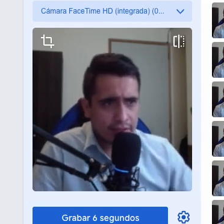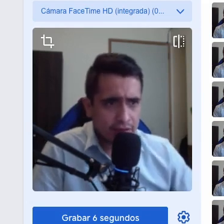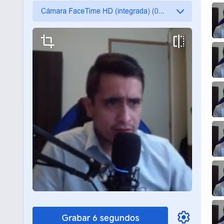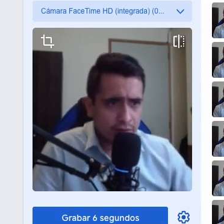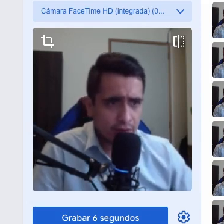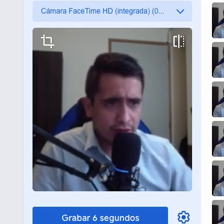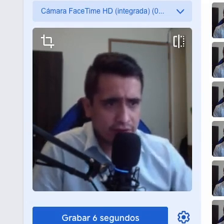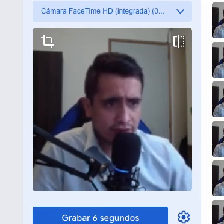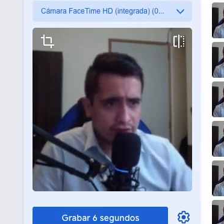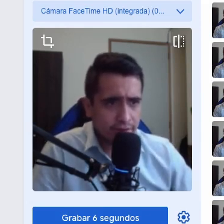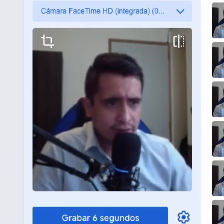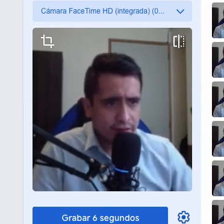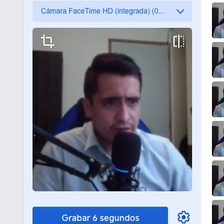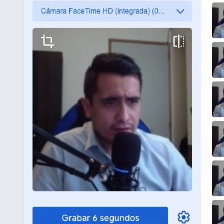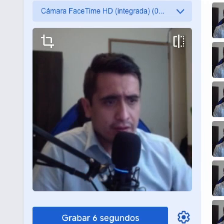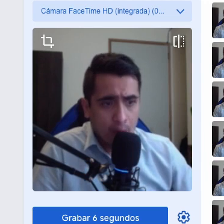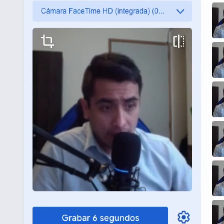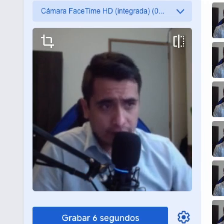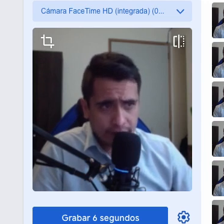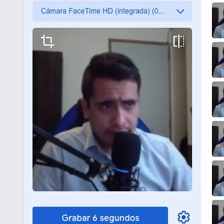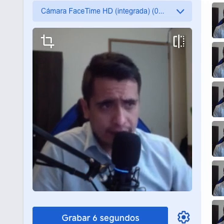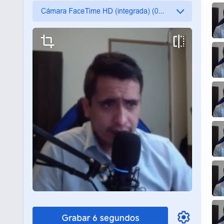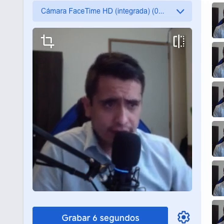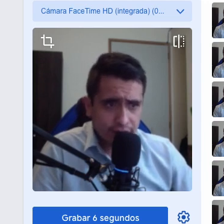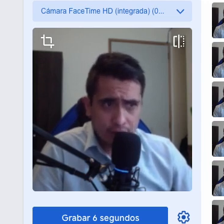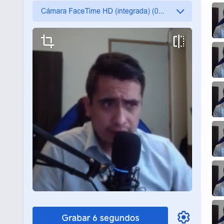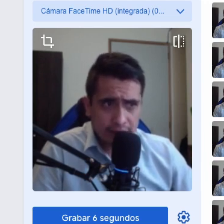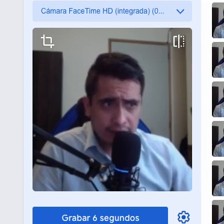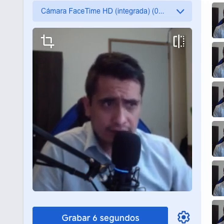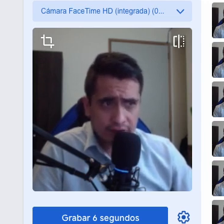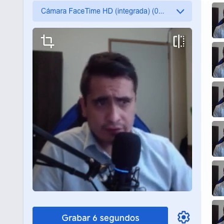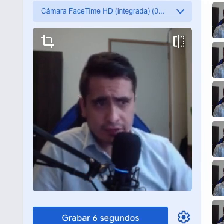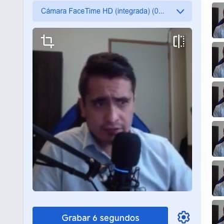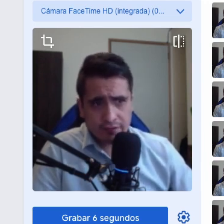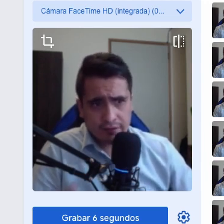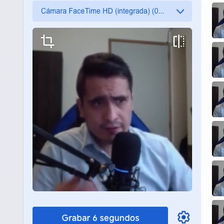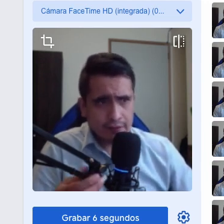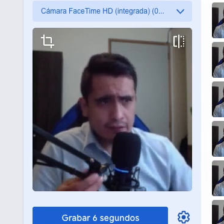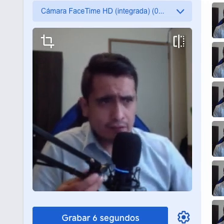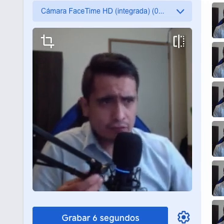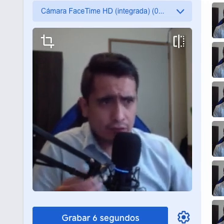número le das en se puede subir imágenes o webcam si así lo quieres incluso aquí voy